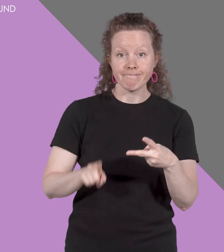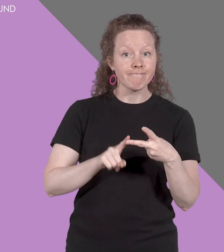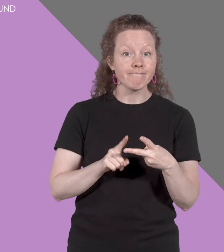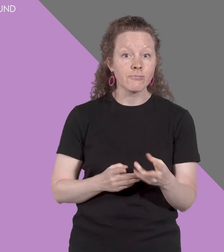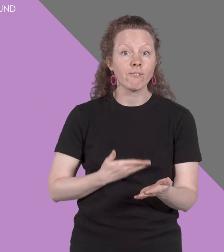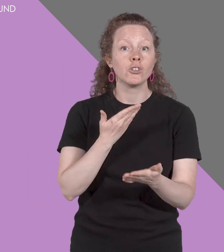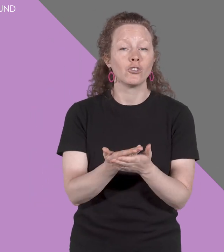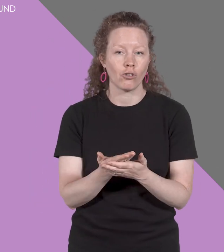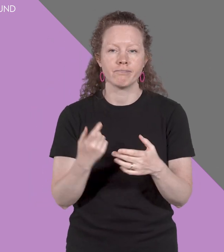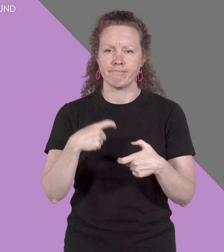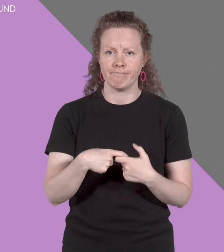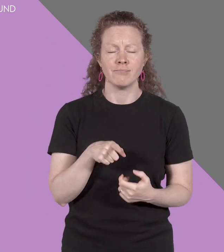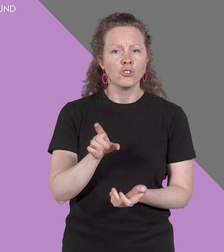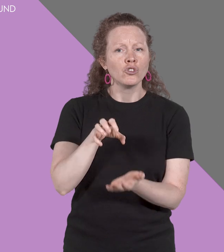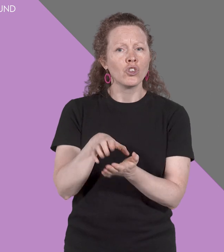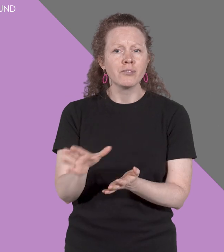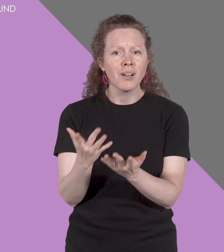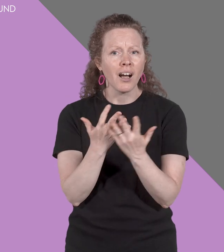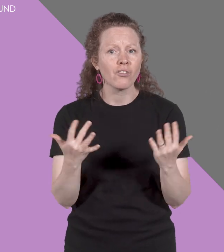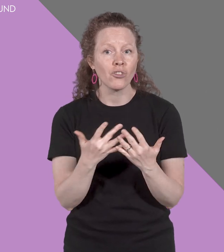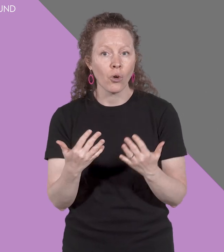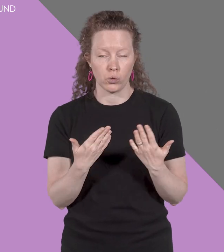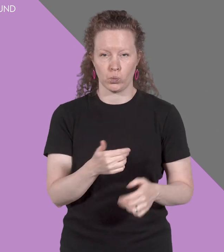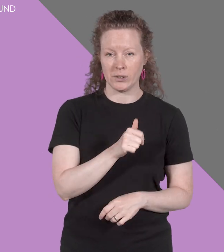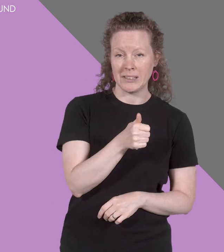I sin andra framställning föreslog föreningen att antalet medlemmar -